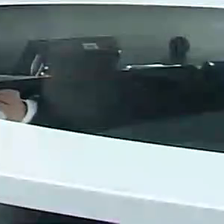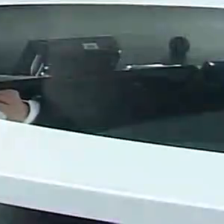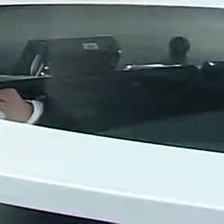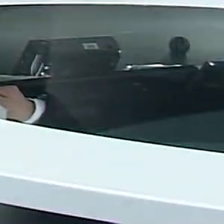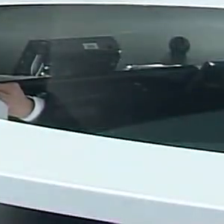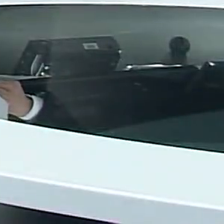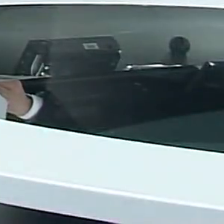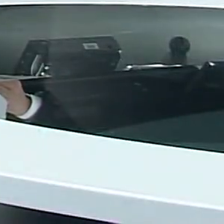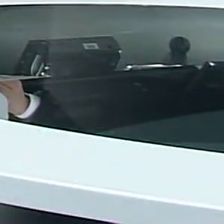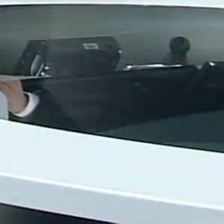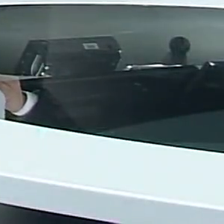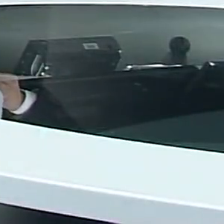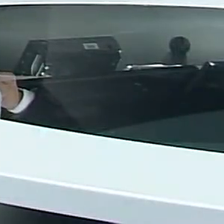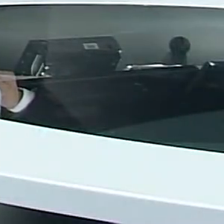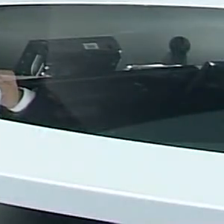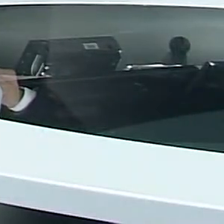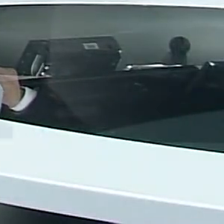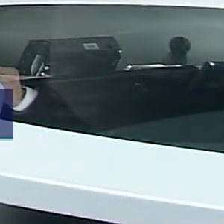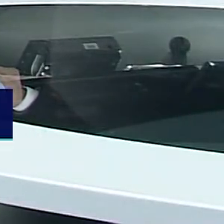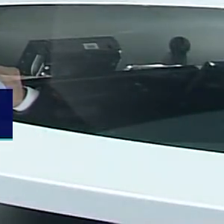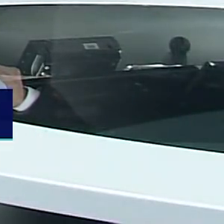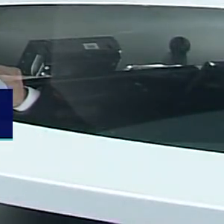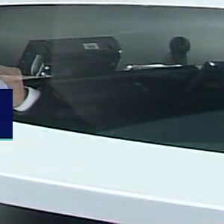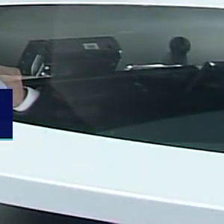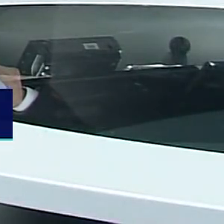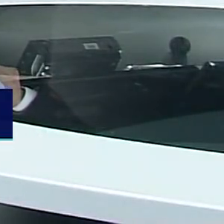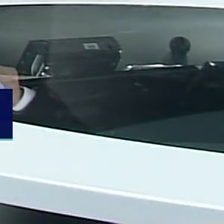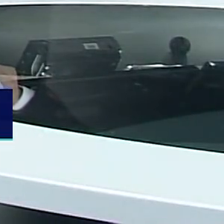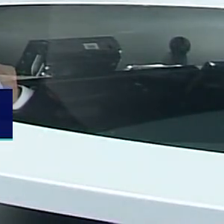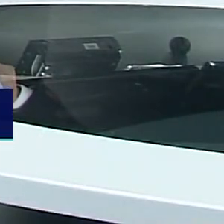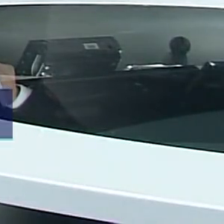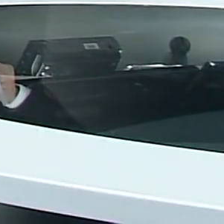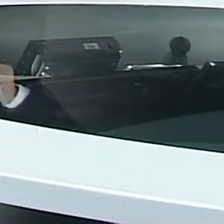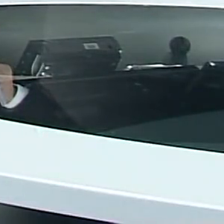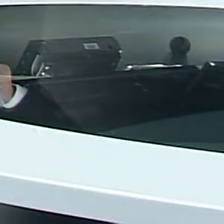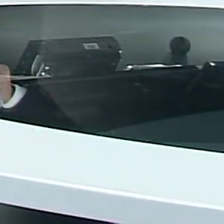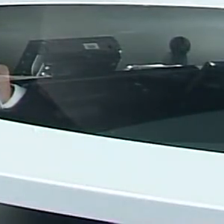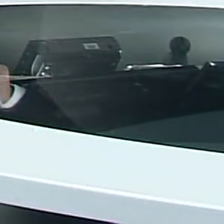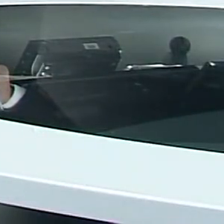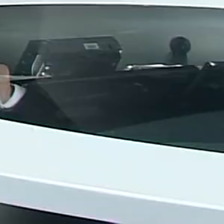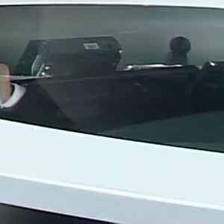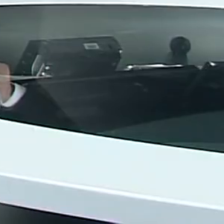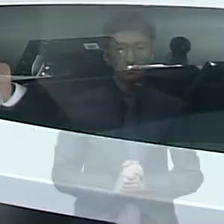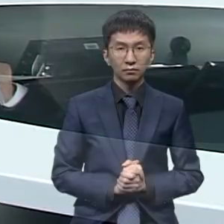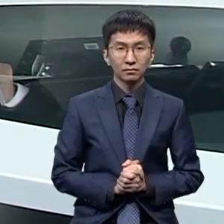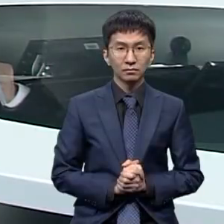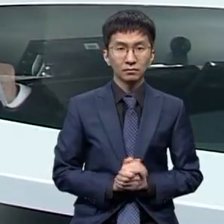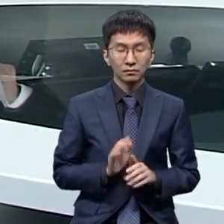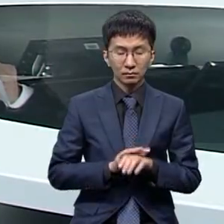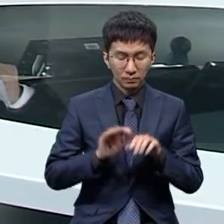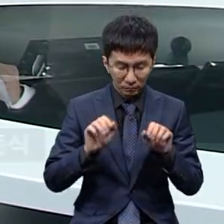(앵커) 여러분, 안녕하십니까? 오늘 8시 뉴스는 3년 만에 달라진 법원 판결부터 전해 드리겠습니다.